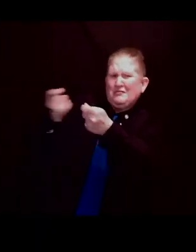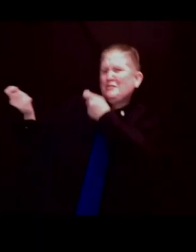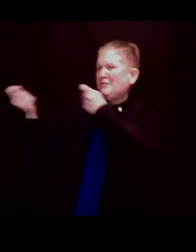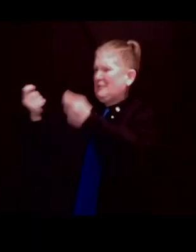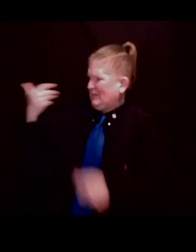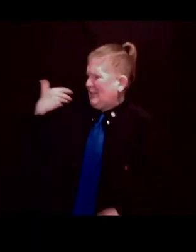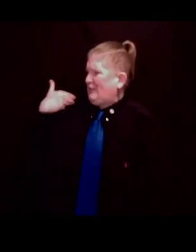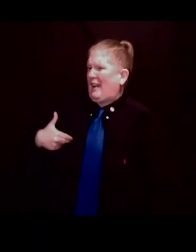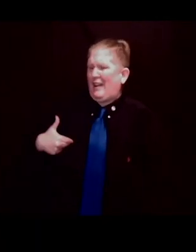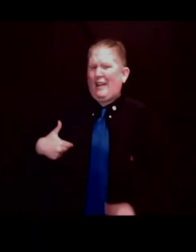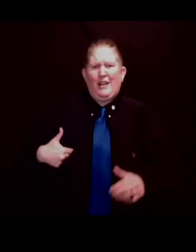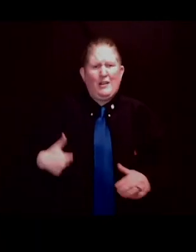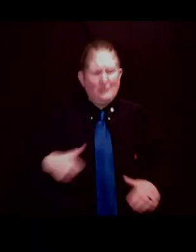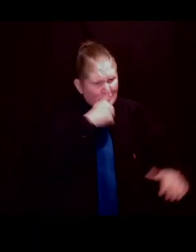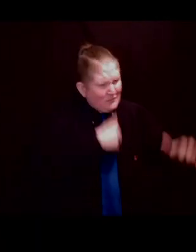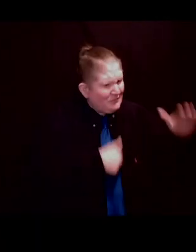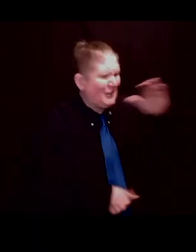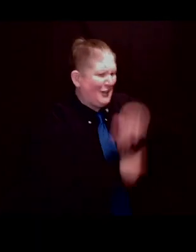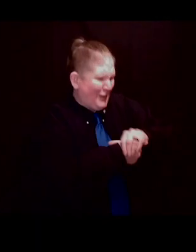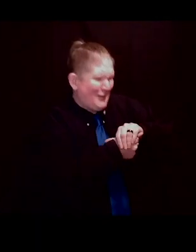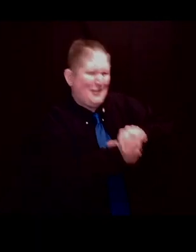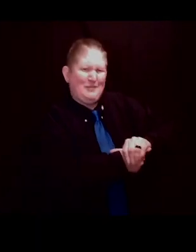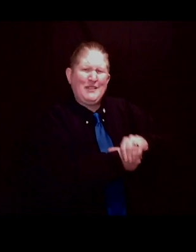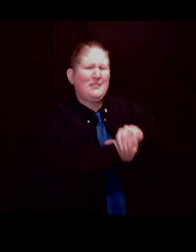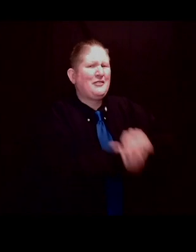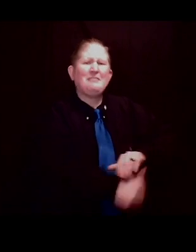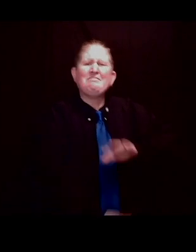Me cambie, me cambie